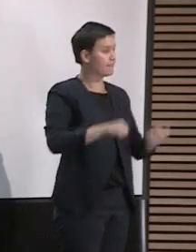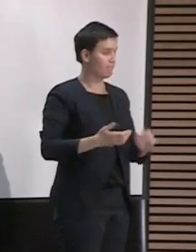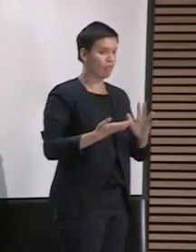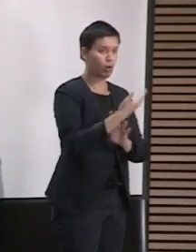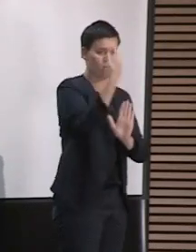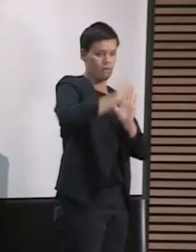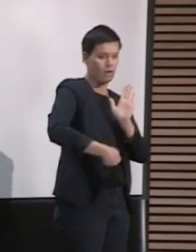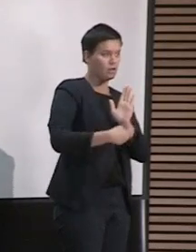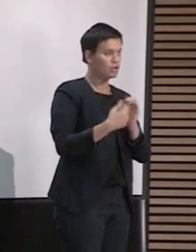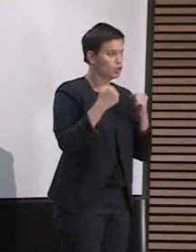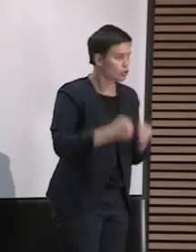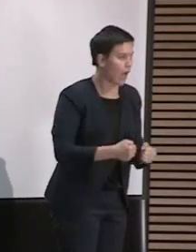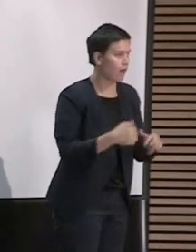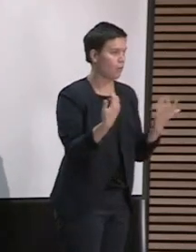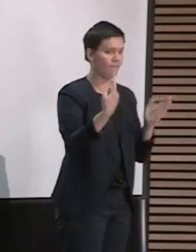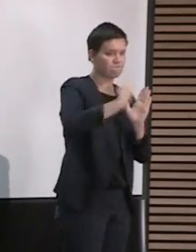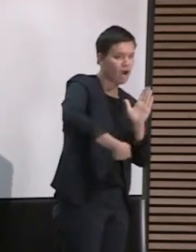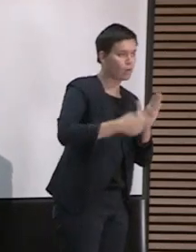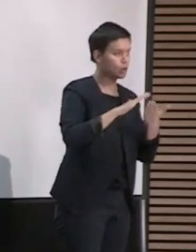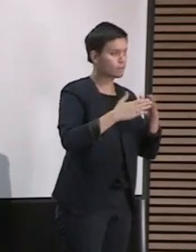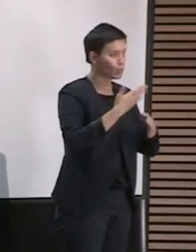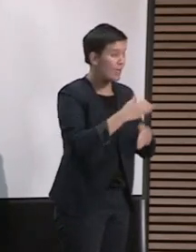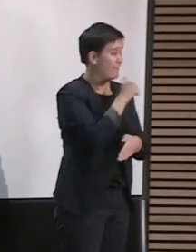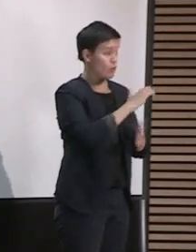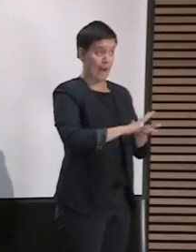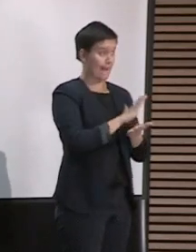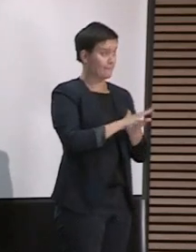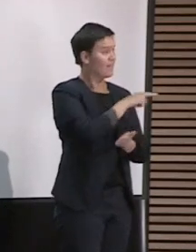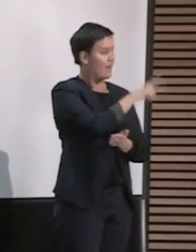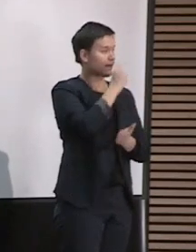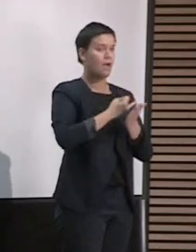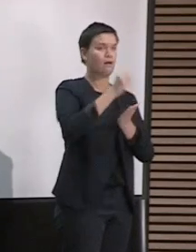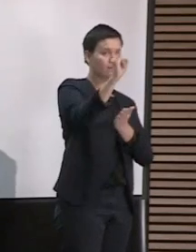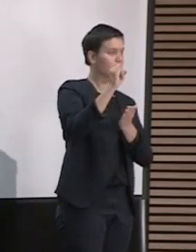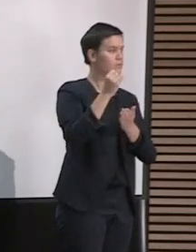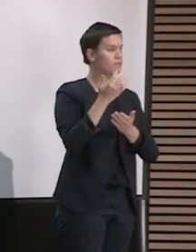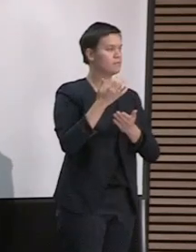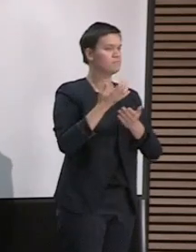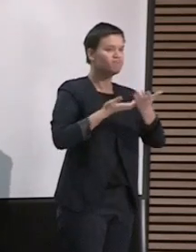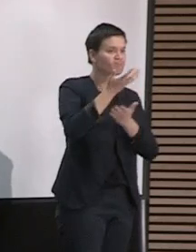whakaaro ma nga kaitrangap te korero mo a raatau. He tika tonu nga paanga mo nga piira me